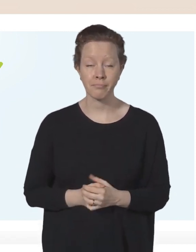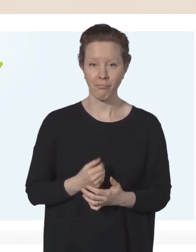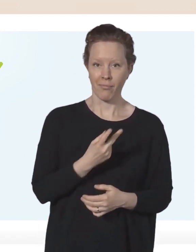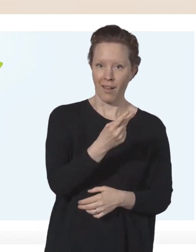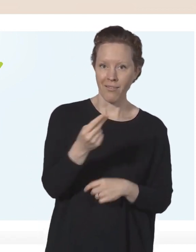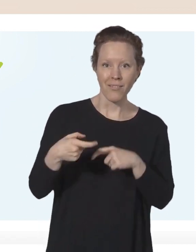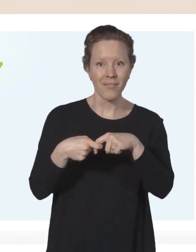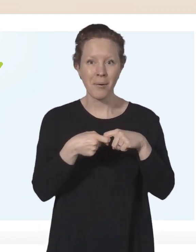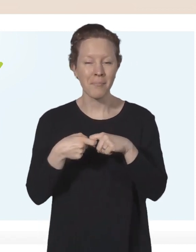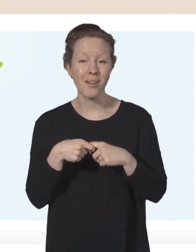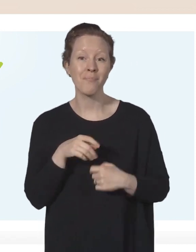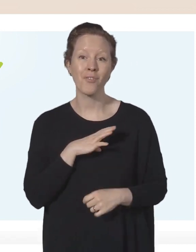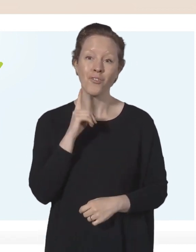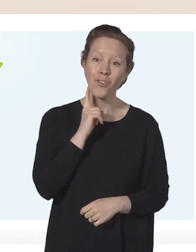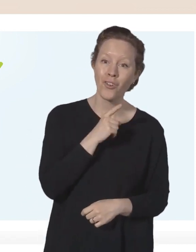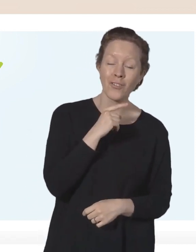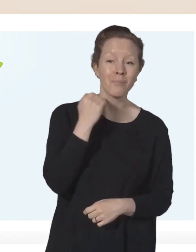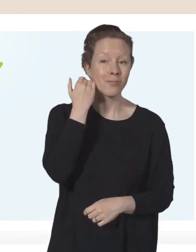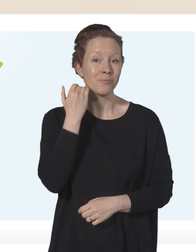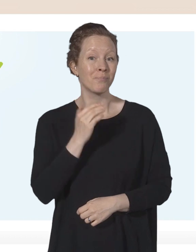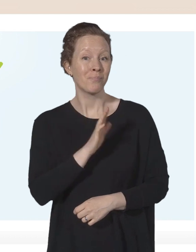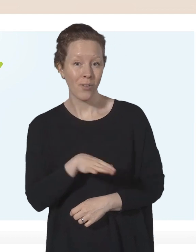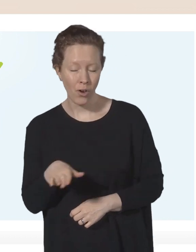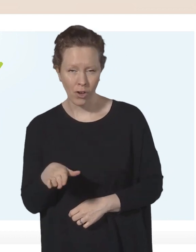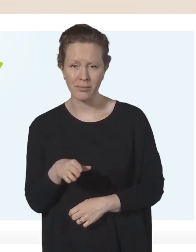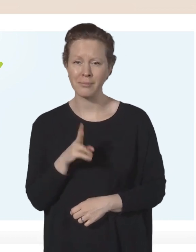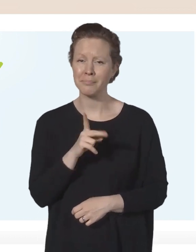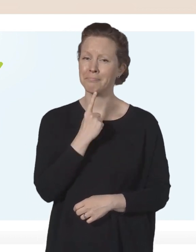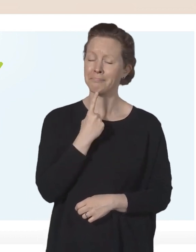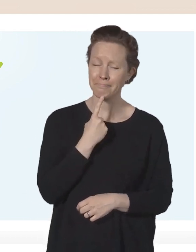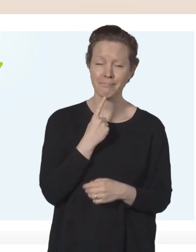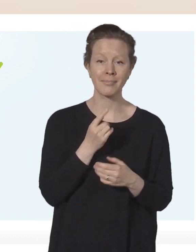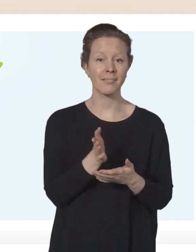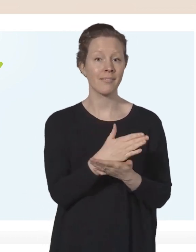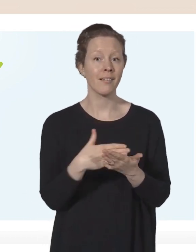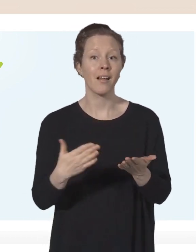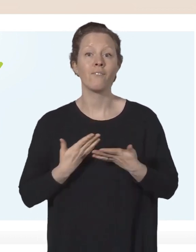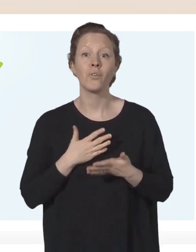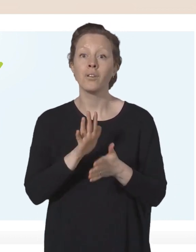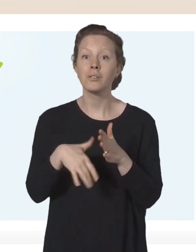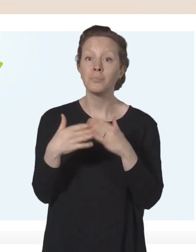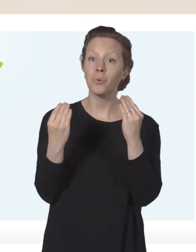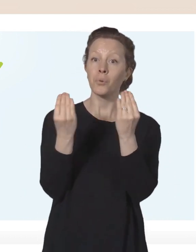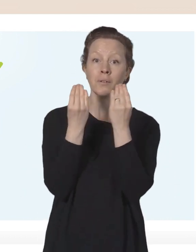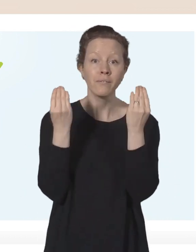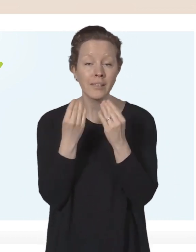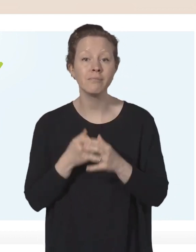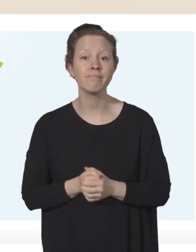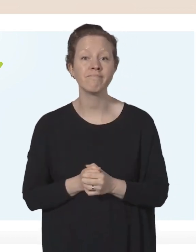Av de andra familjerna till döva och hörselnedsatta barn - får bara en bråkdel undervisning i teckenspråk, -